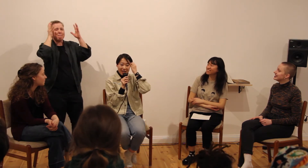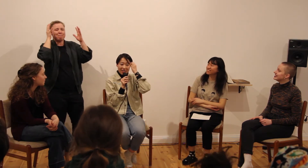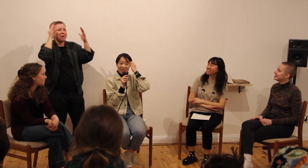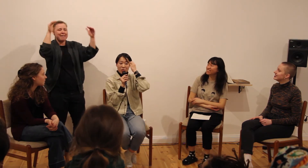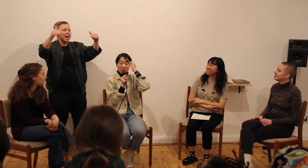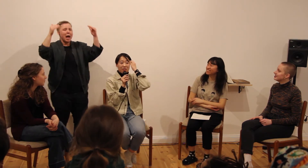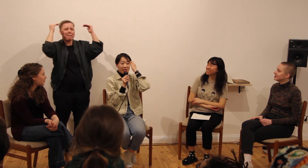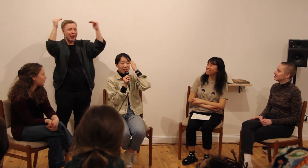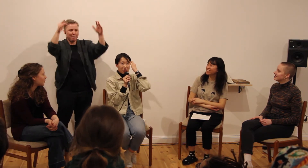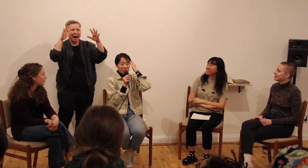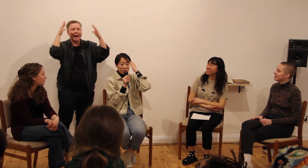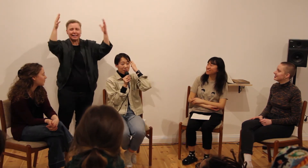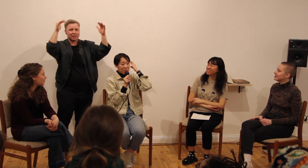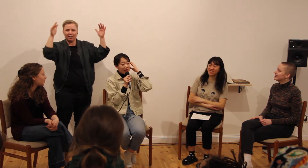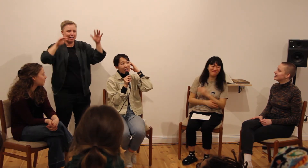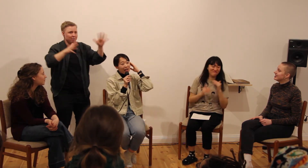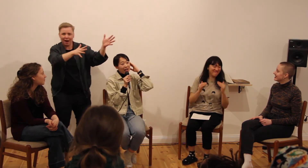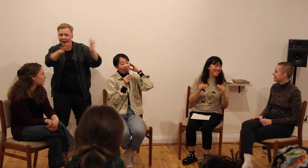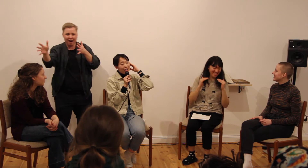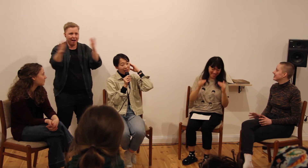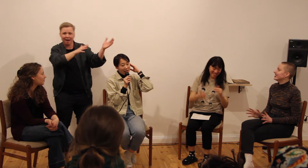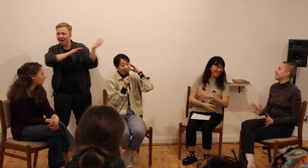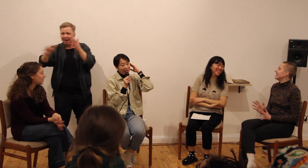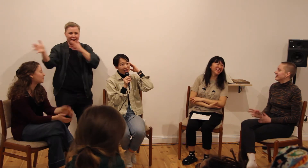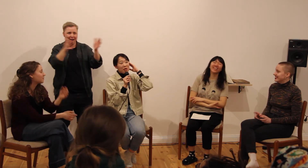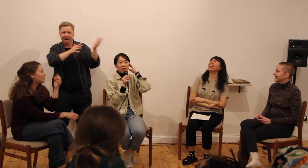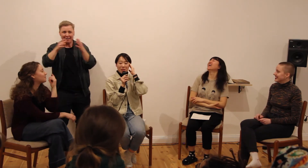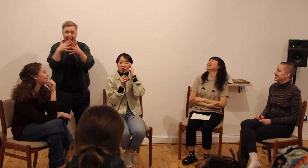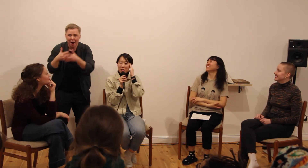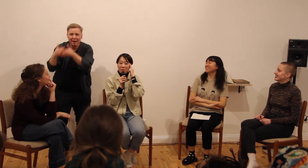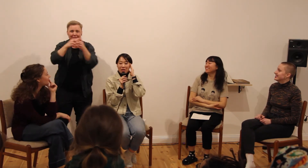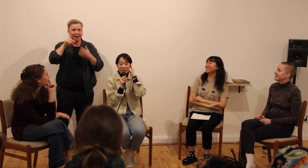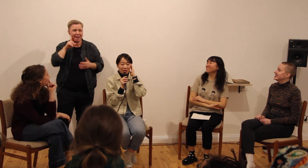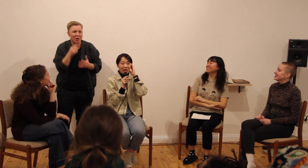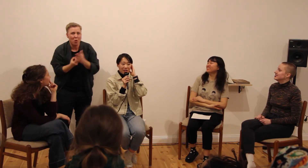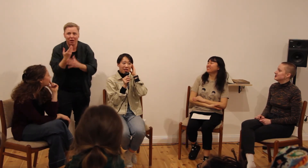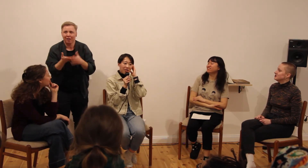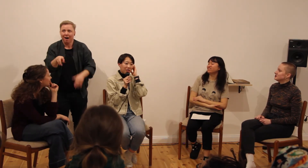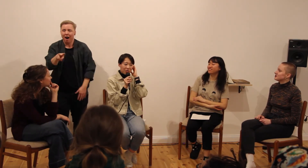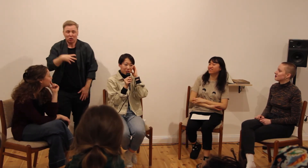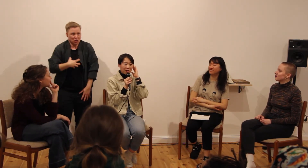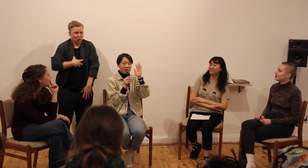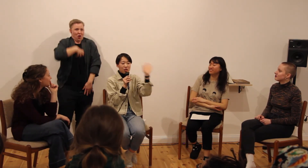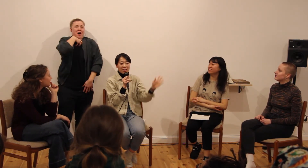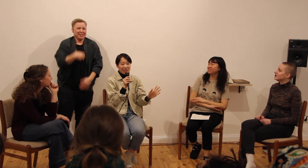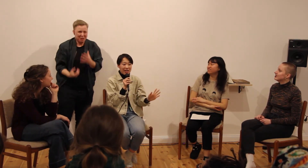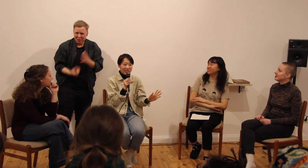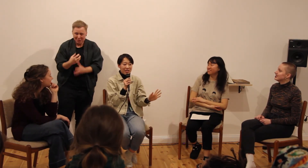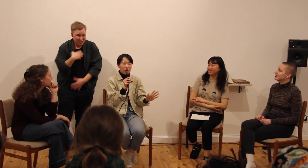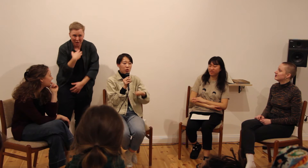Und es war ein kompletter Kulturschock. Aber auch für meinen Vater, der hatte auch einen Kulturschock in den USA.